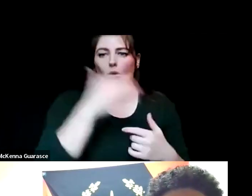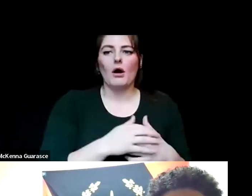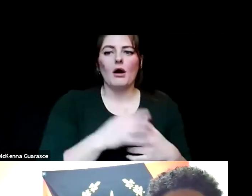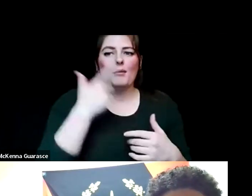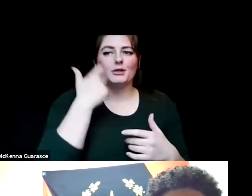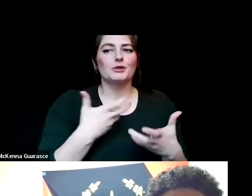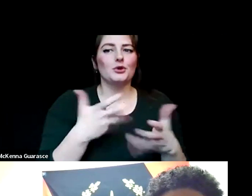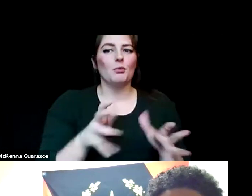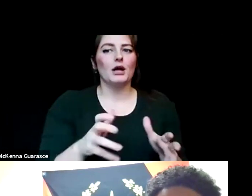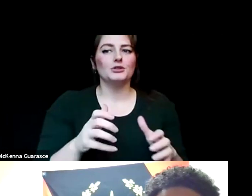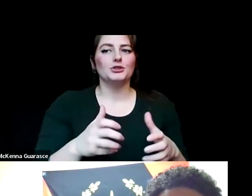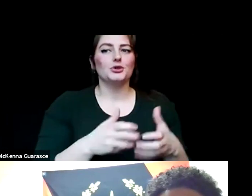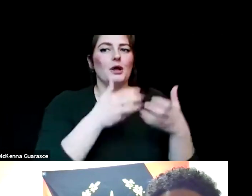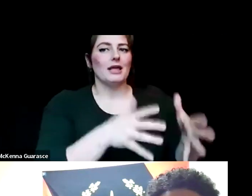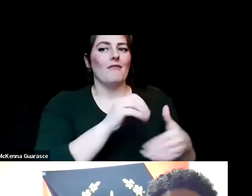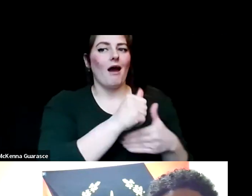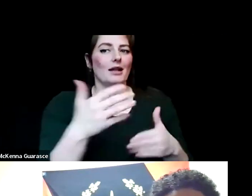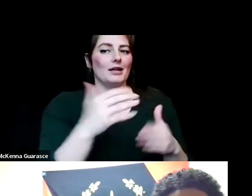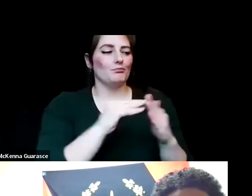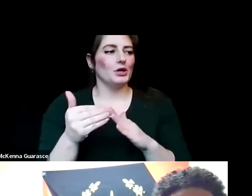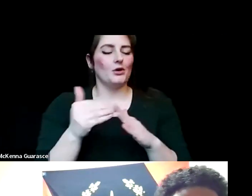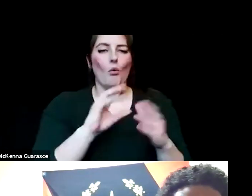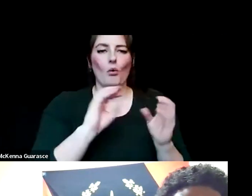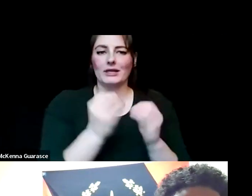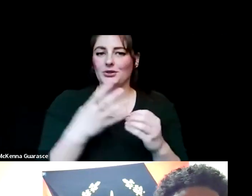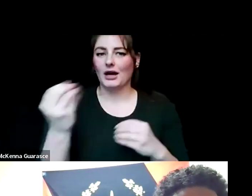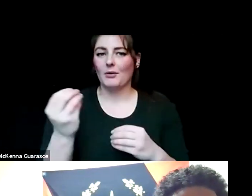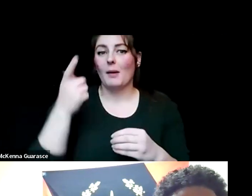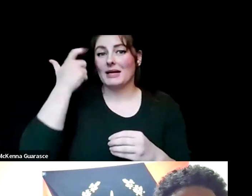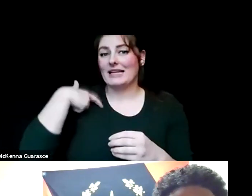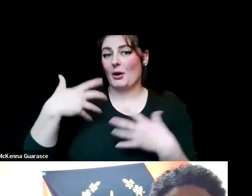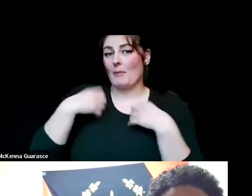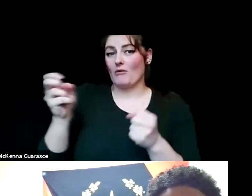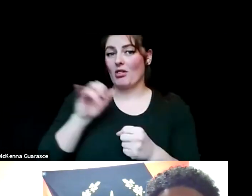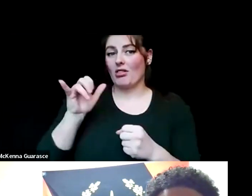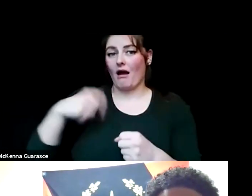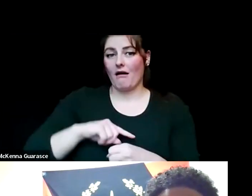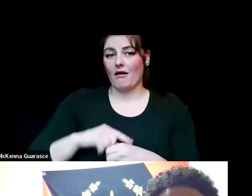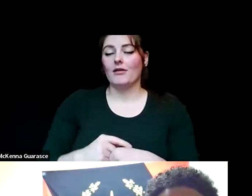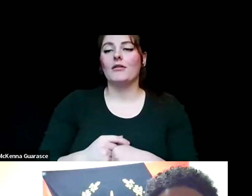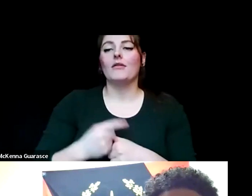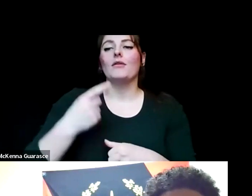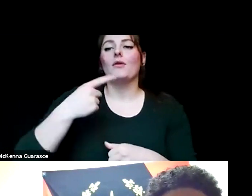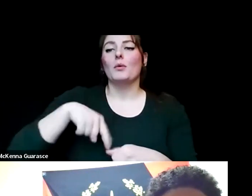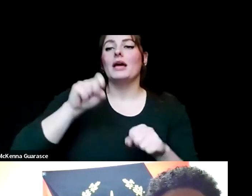a ninguna organización comunitaria fuera, porque son tan poderosos como nosotros y hay muchas cosas que no podemos proporcionar